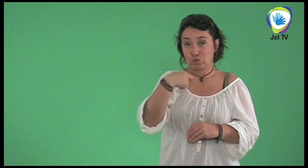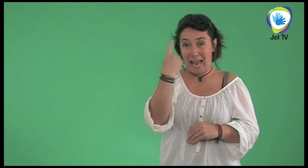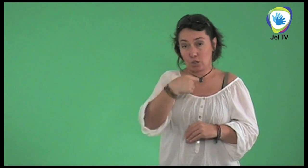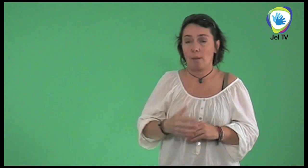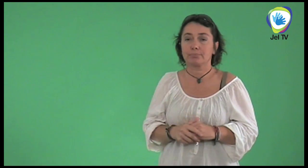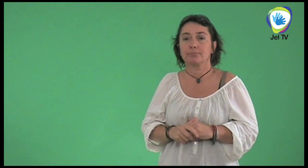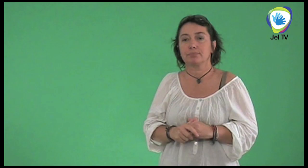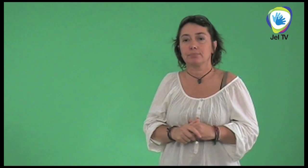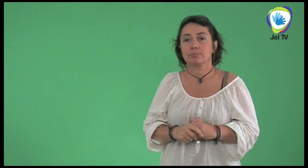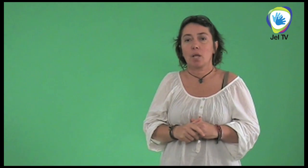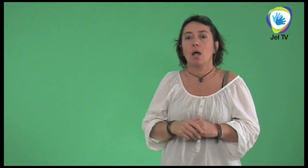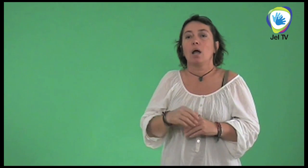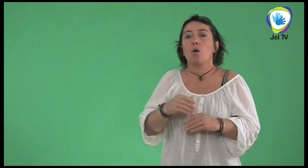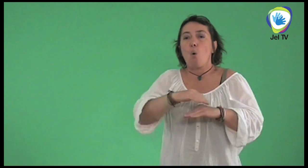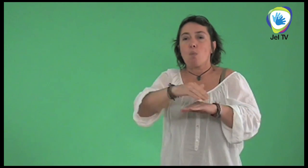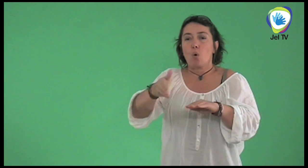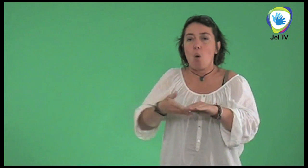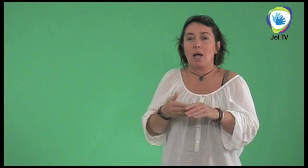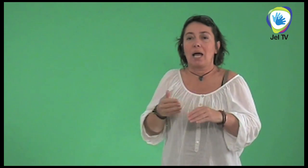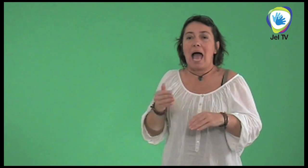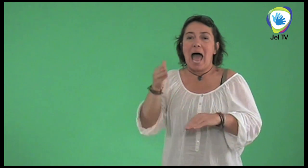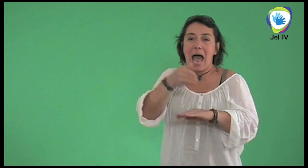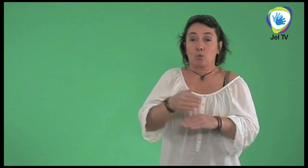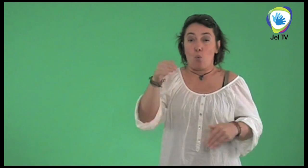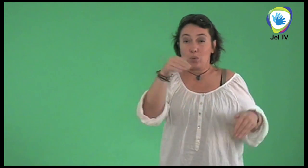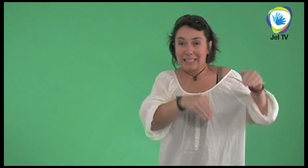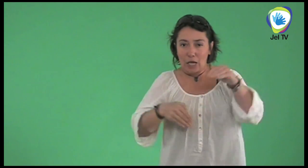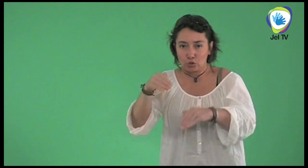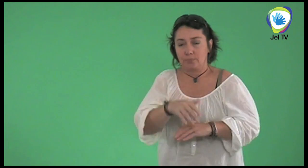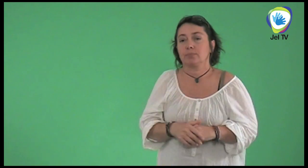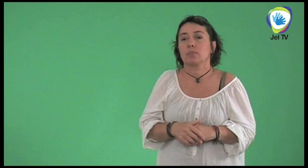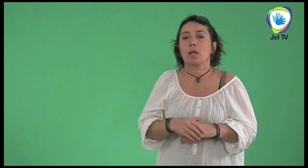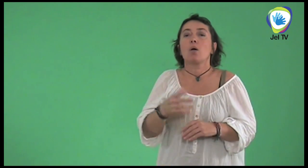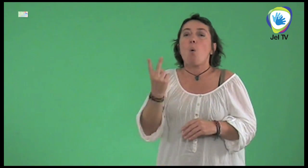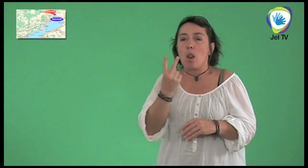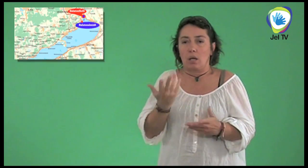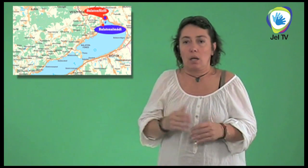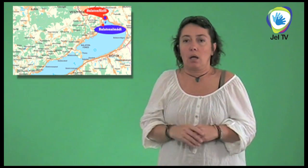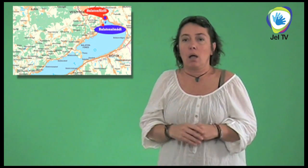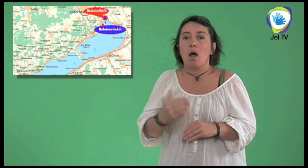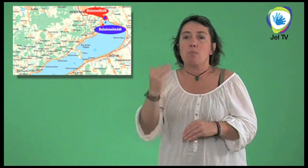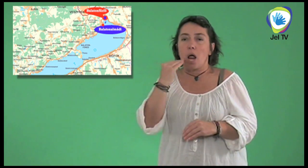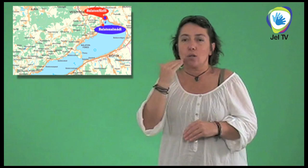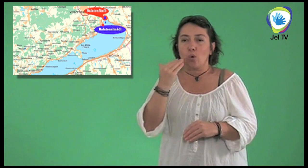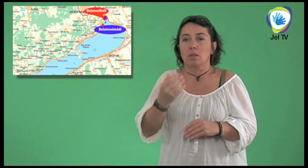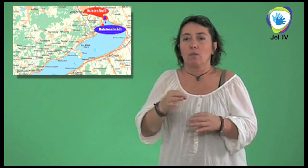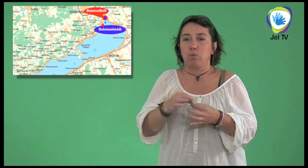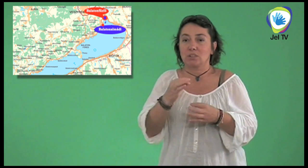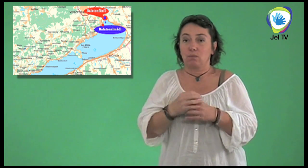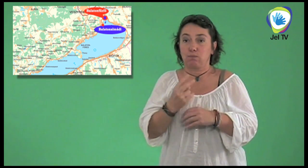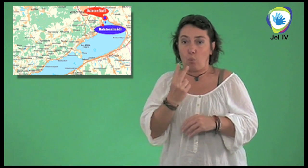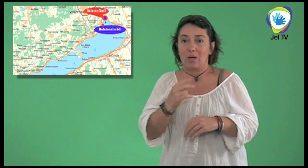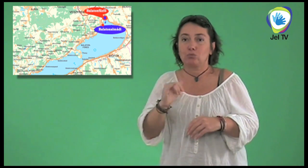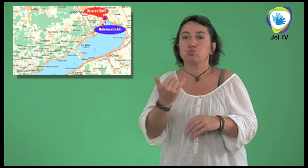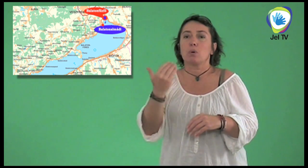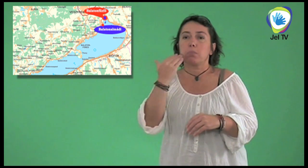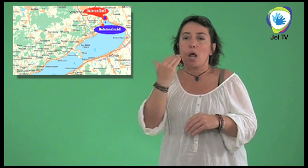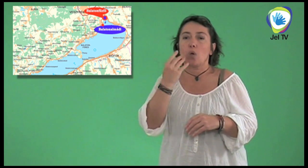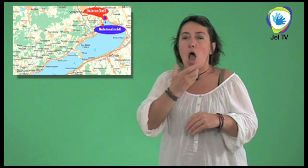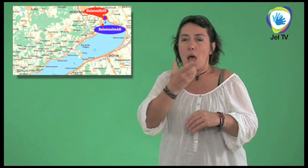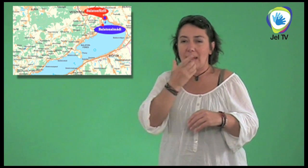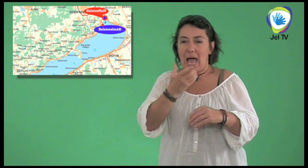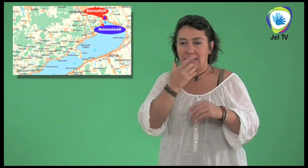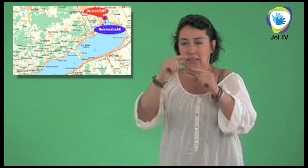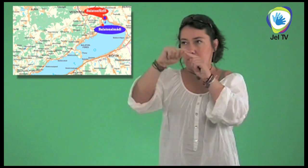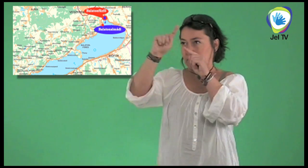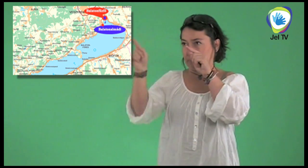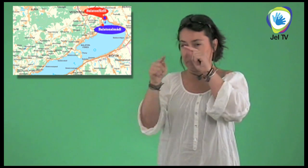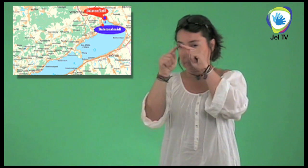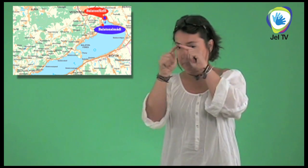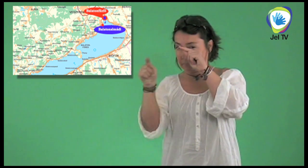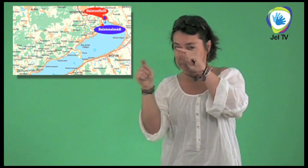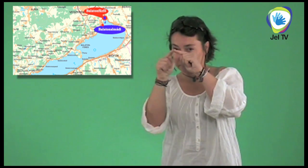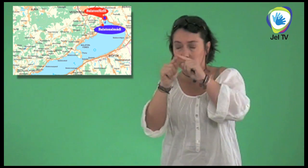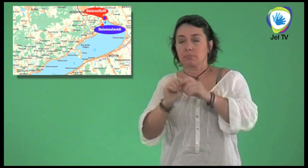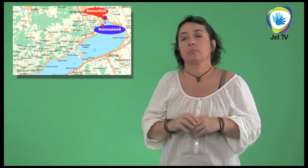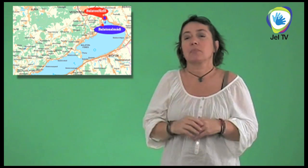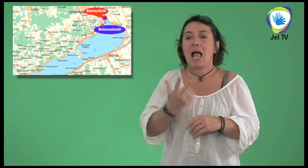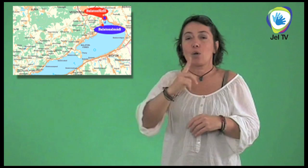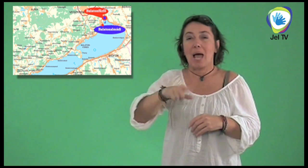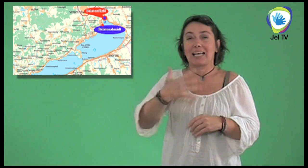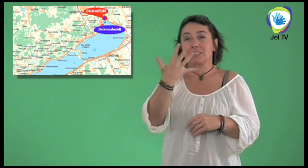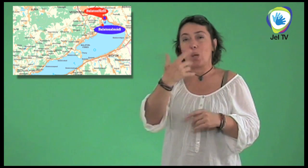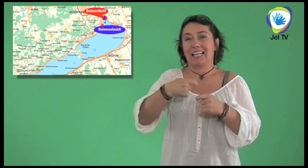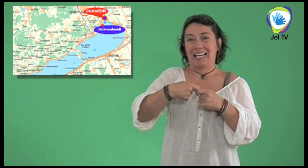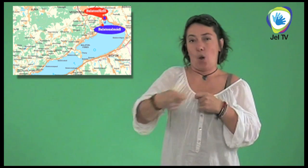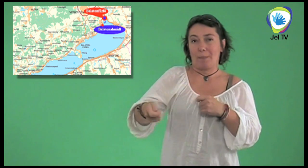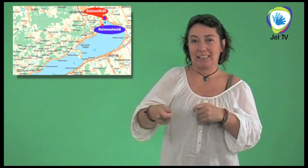Vasárnap Öbölátúszás volt Balatonfûzfõ és Balatonalmádi között. A táv 3,5 km.